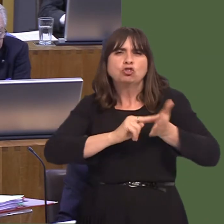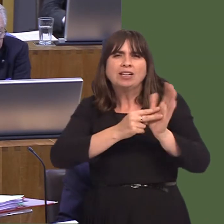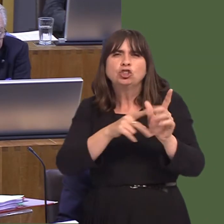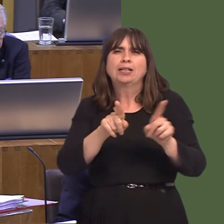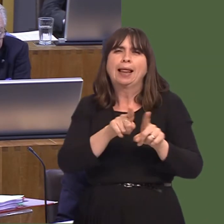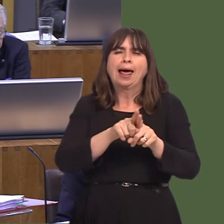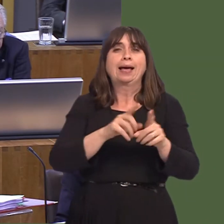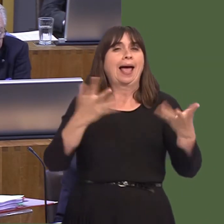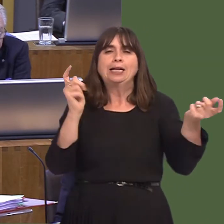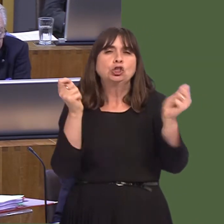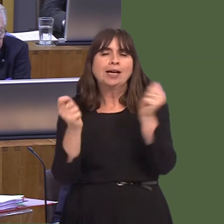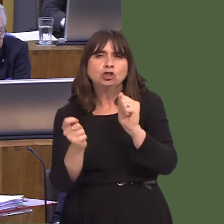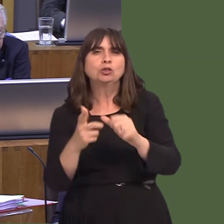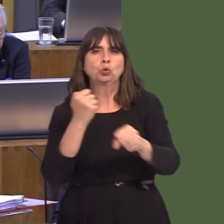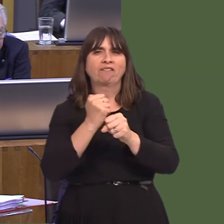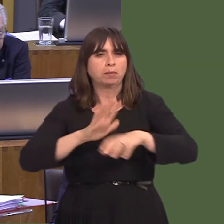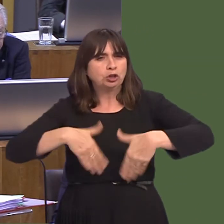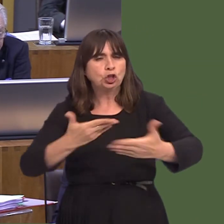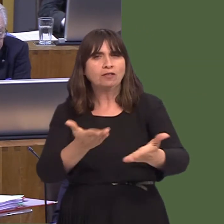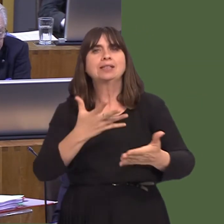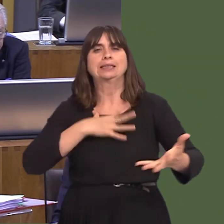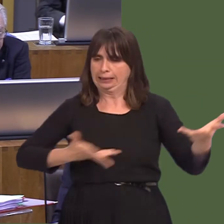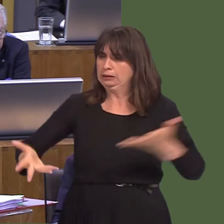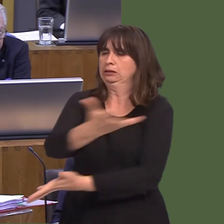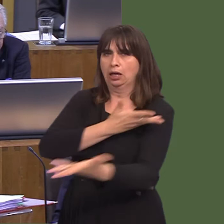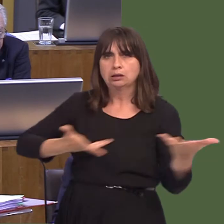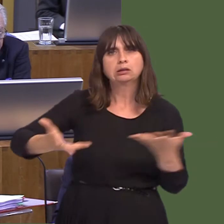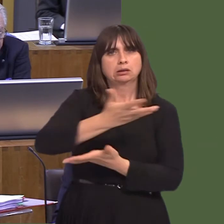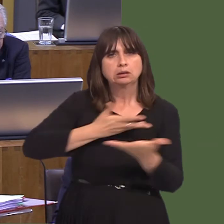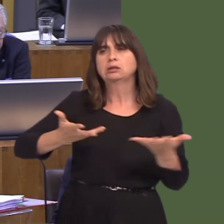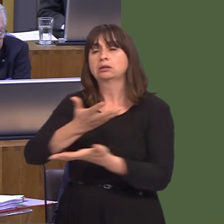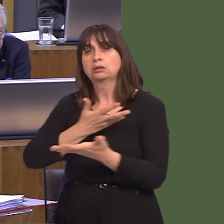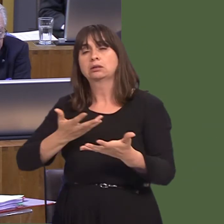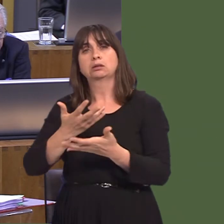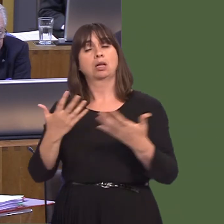Yn lleol, mae cyflogwyr sector cyhoeddus wedi ymrwymo i drefniadau partneriaeth gymdeithasol tebyg.